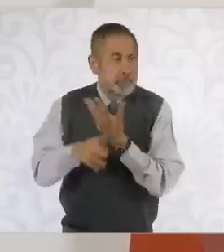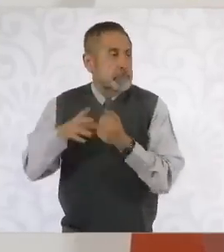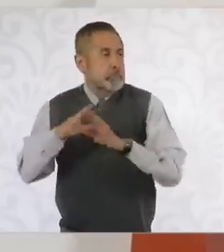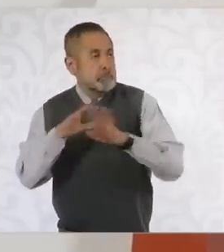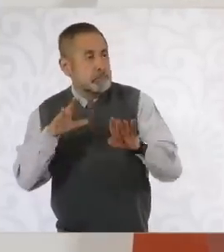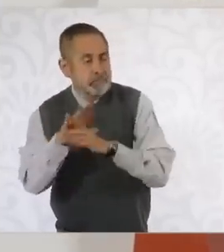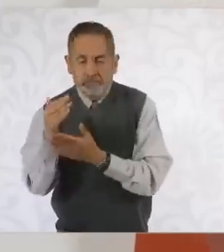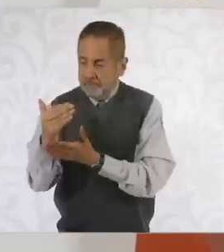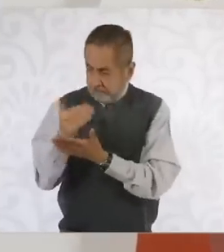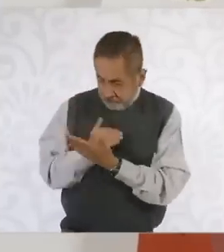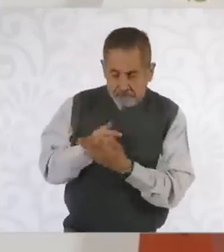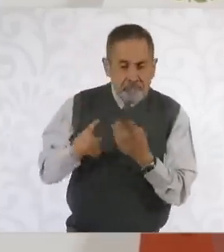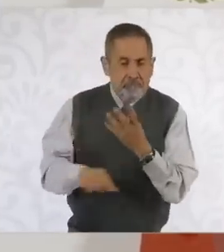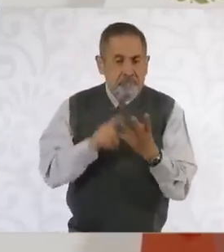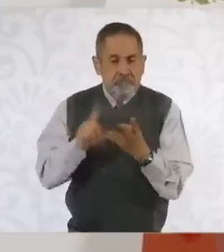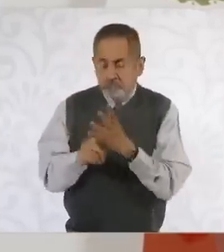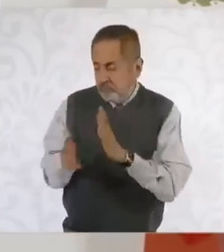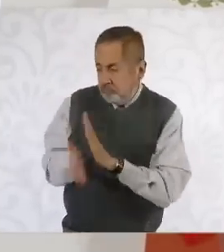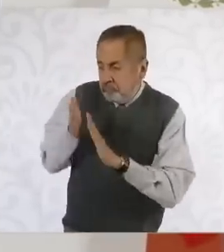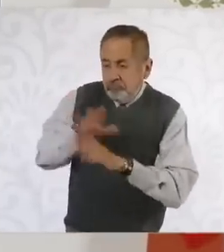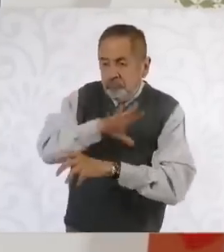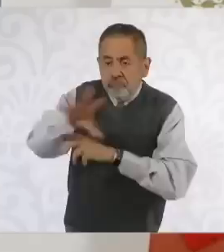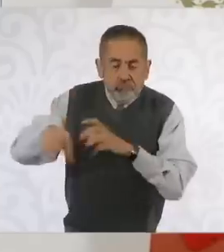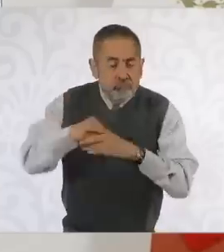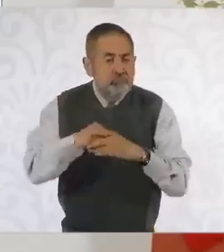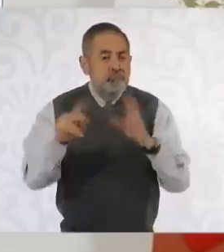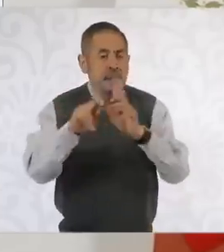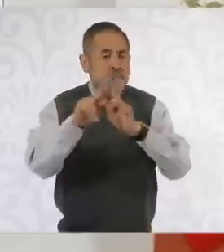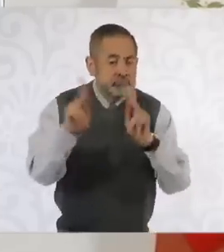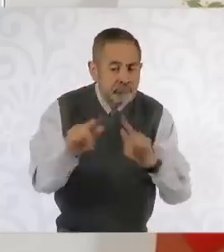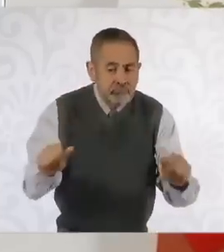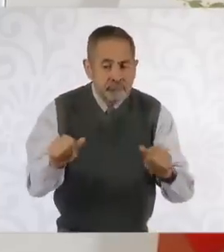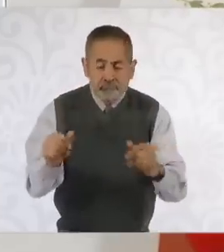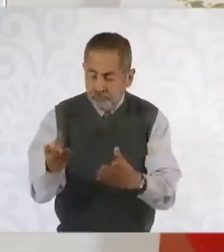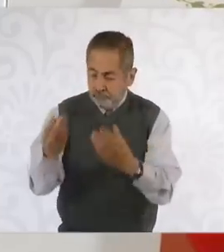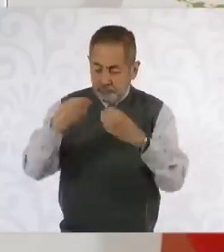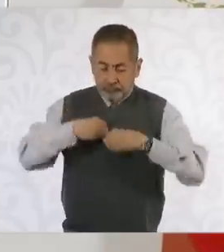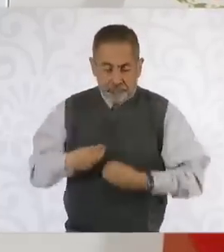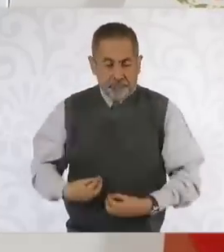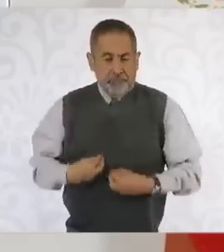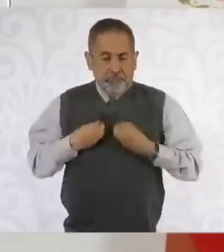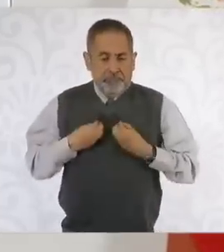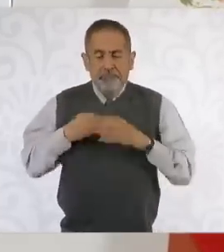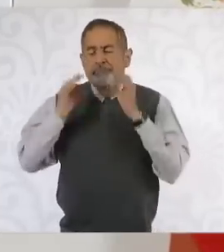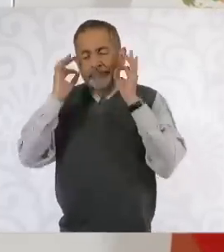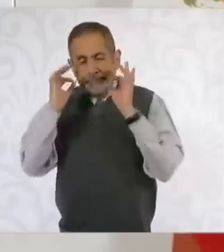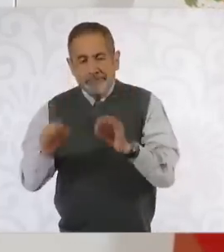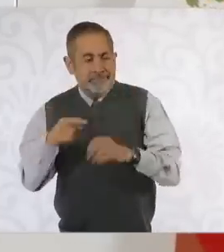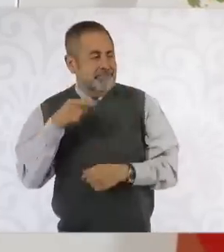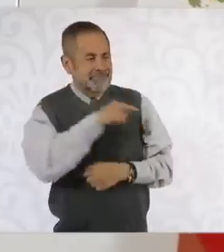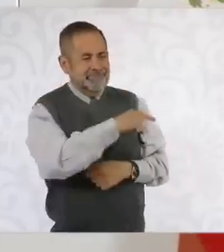causas y construye paz y siembra vida en vez de sembrar muerte que es lo que se siembra cuando se